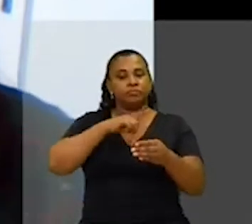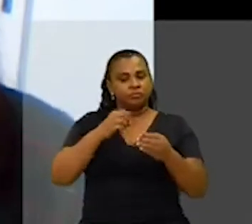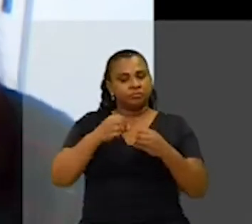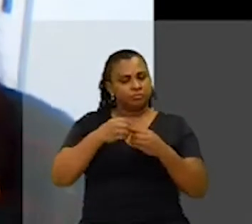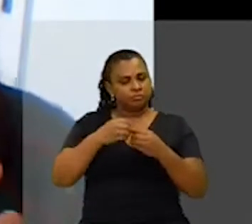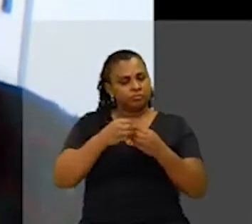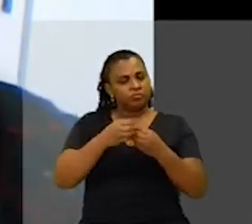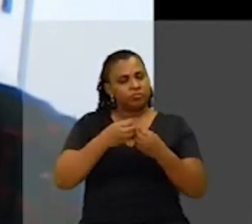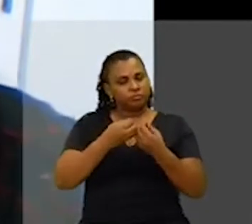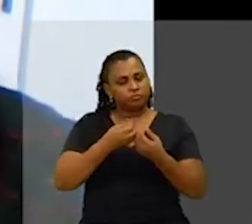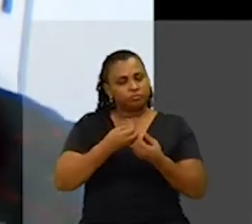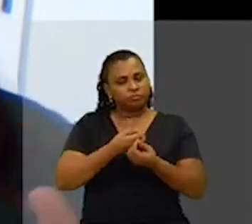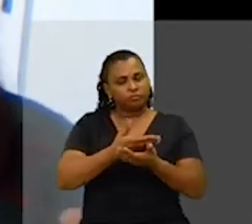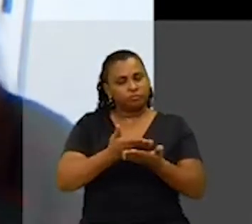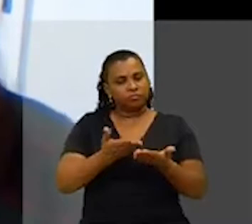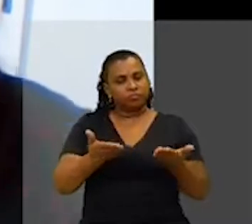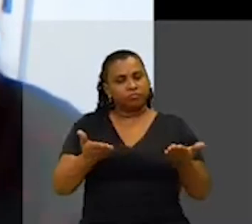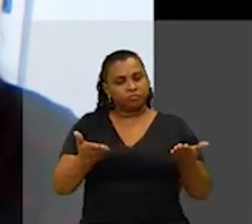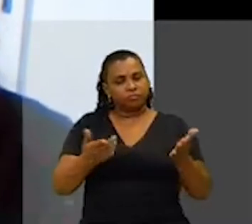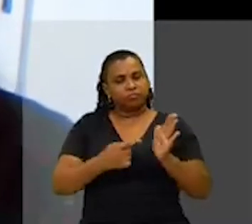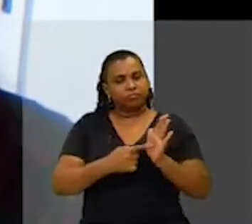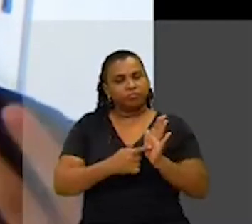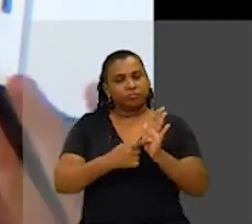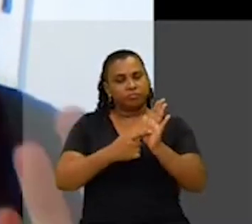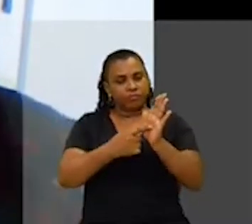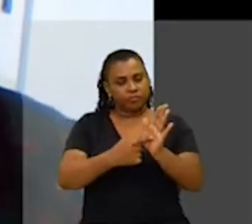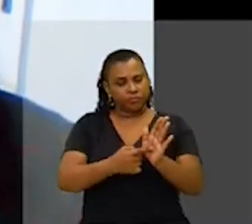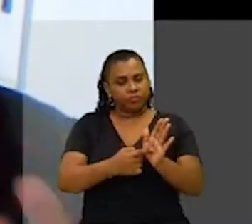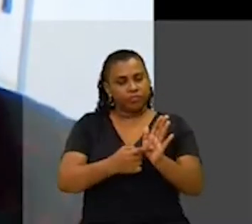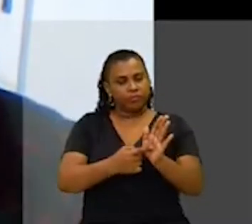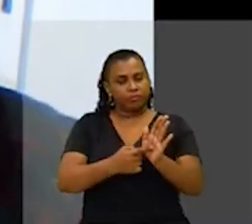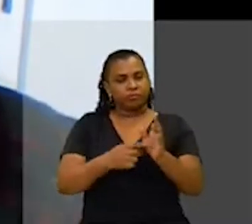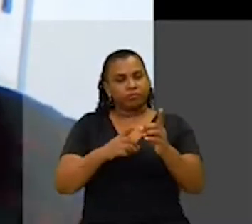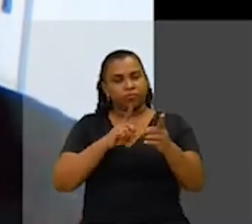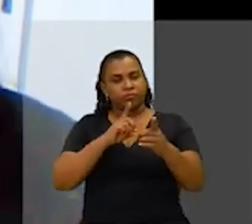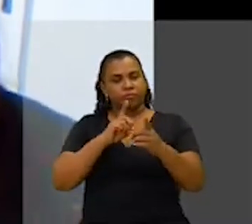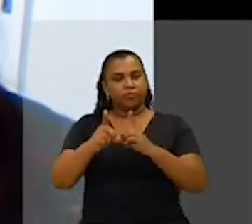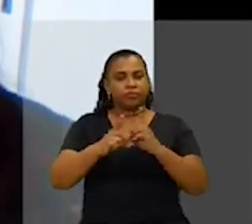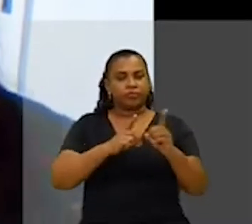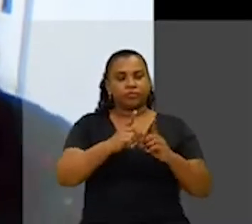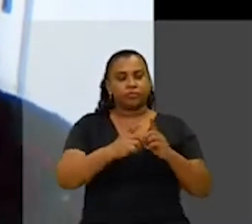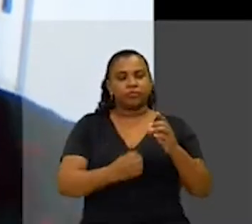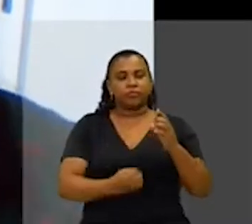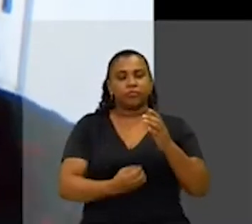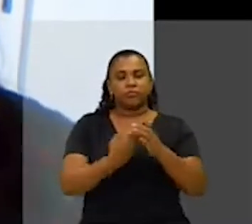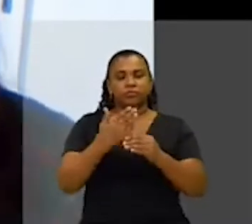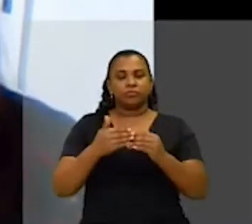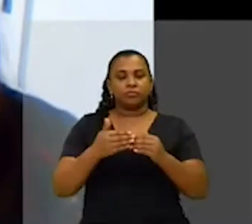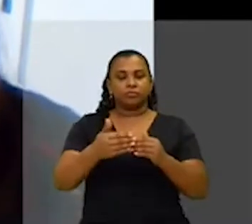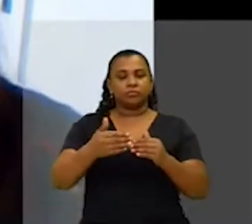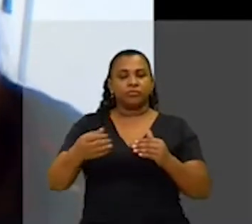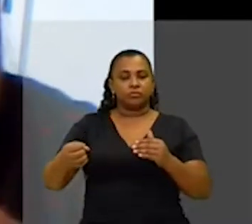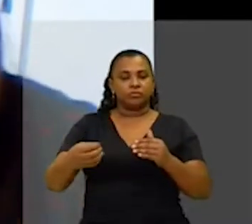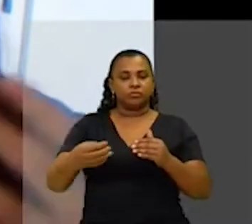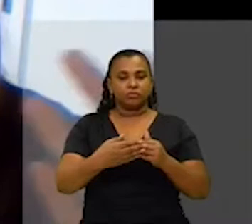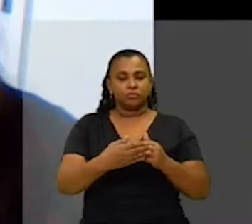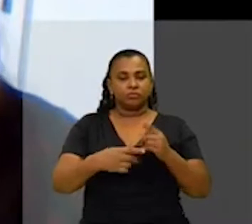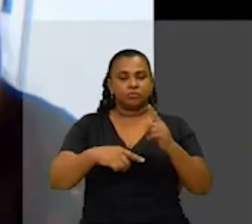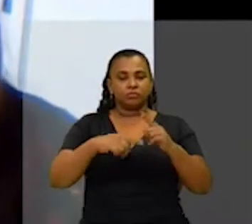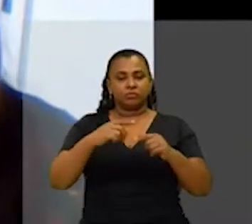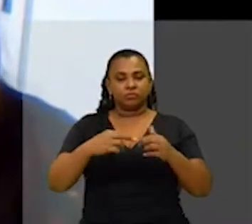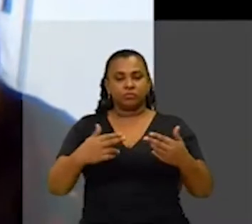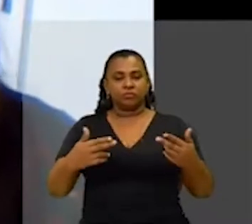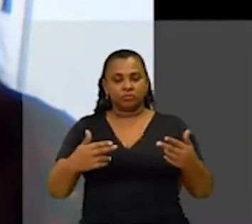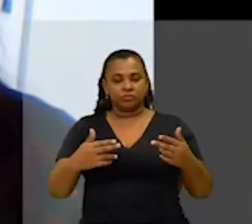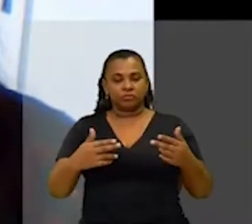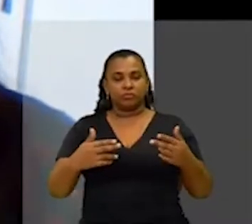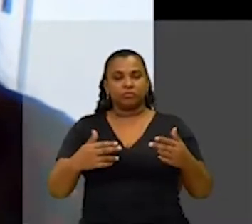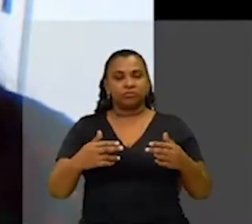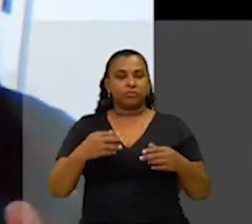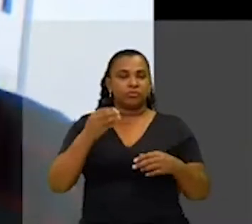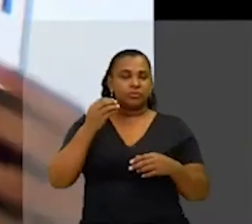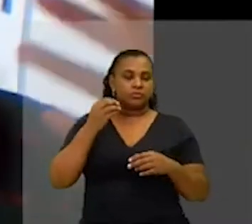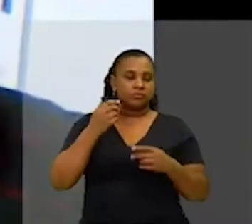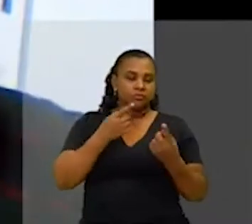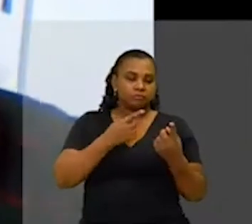fazendo mas é Logo Ali construído a partir dessas novas modalidades e essas tentativas também né não